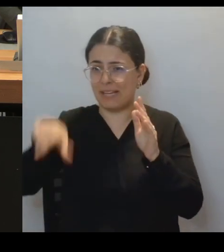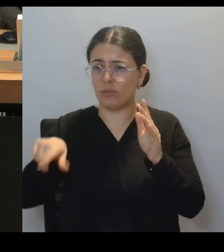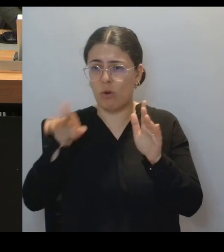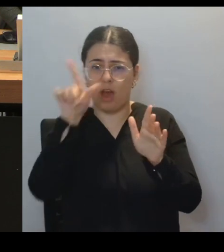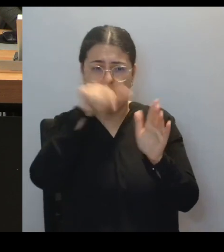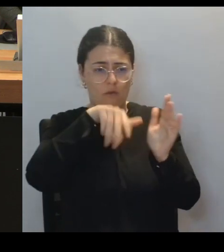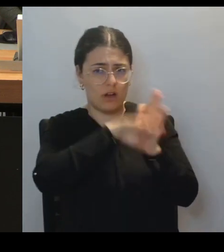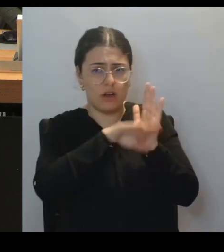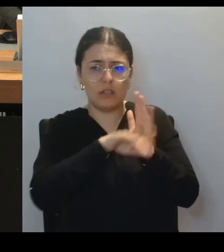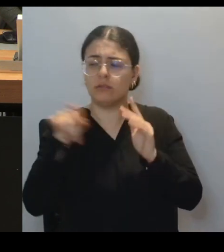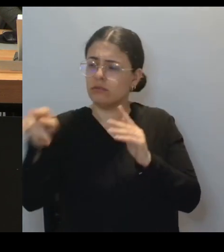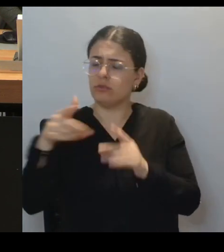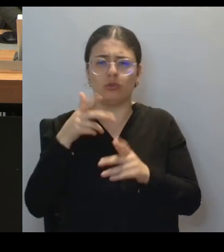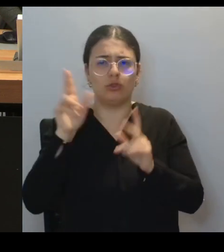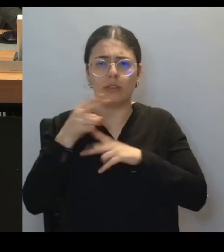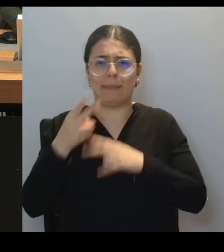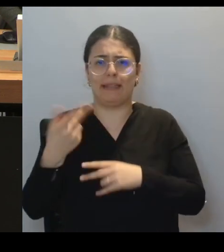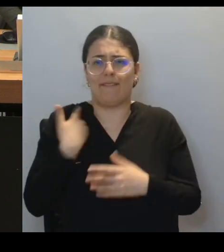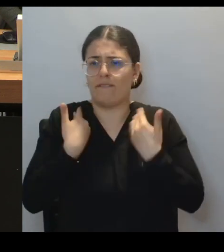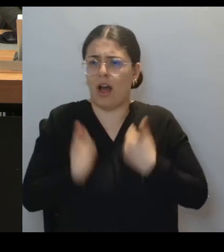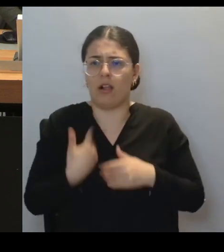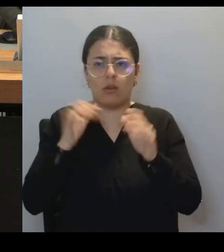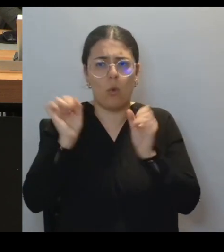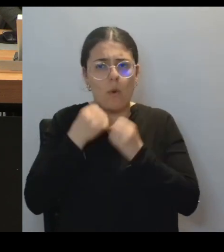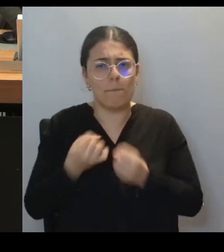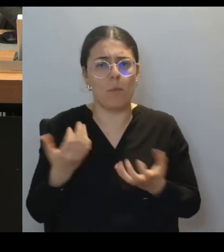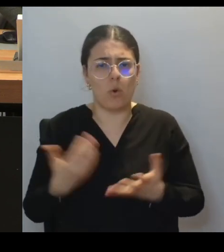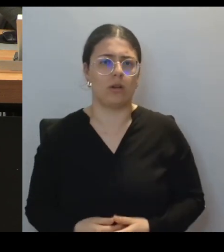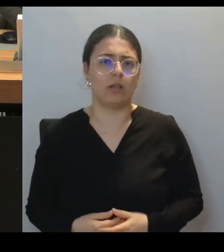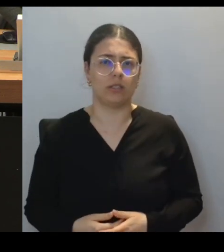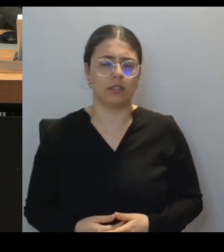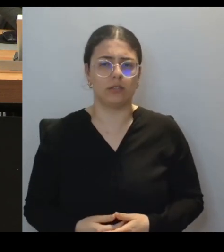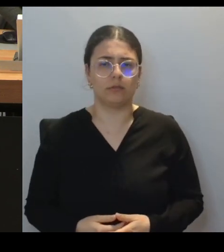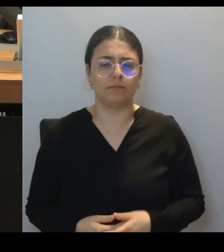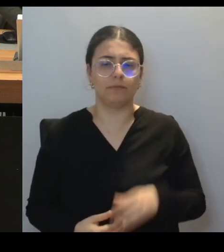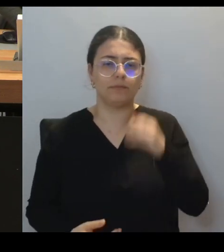Wir Demokratinnen und Demokraten sollten uns immer an diesen Grundsatz